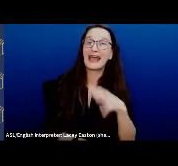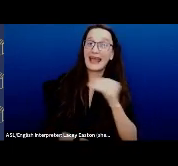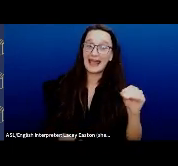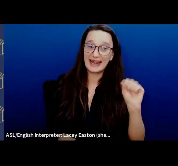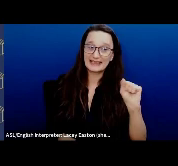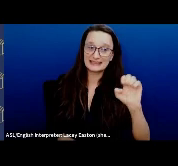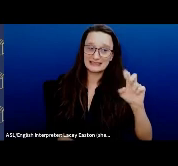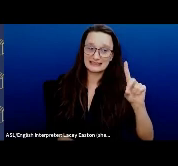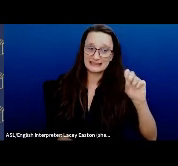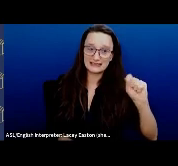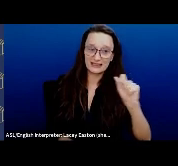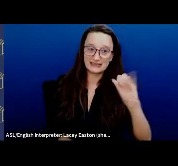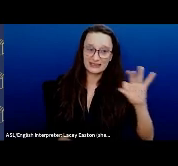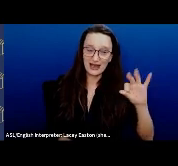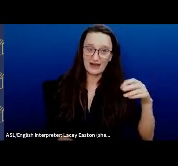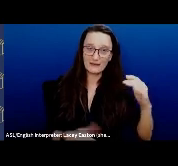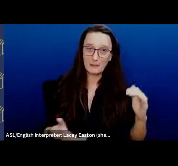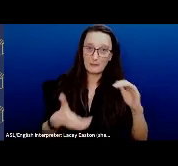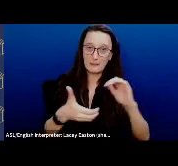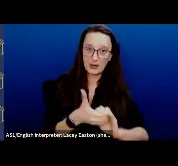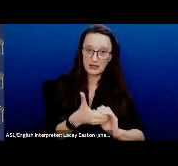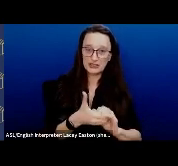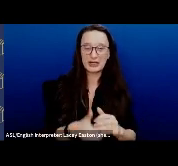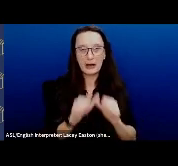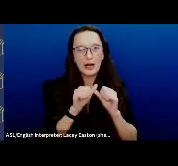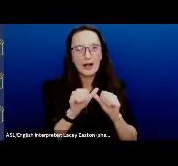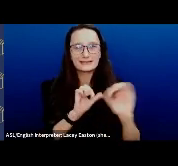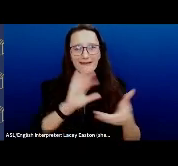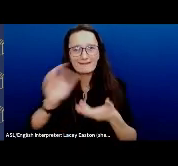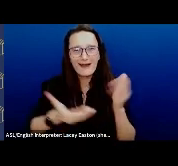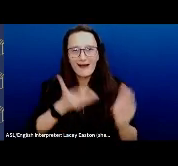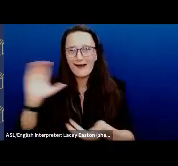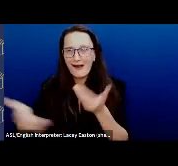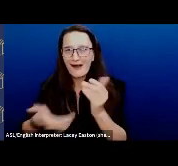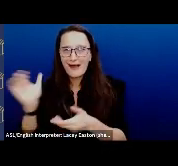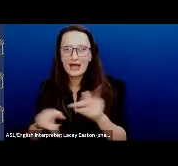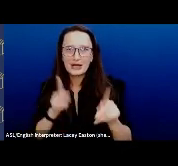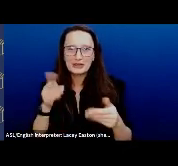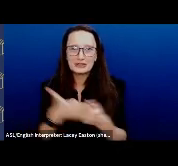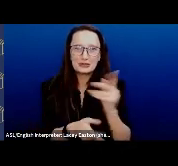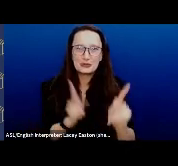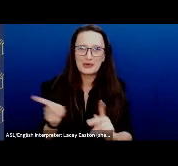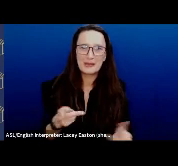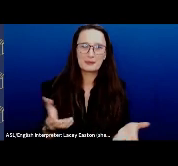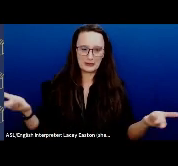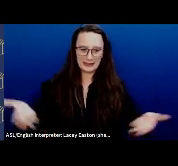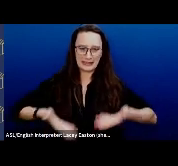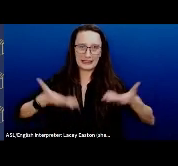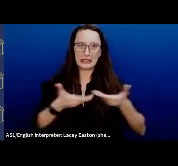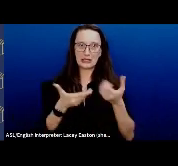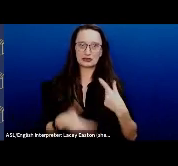a nuevos socios colaboradores a este espacio para que podamos brindarle los